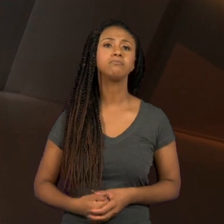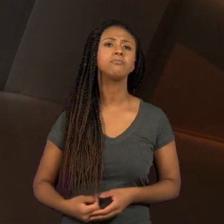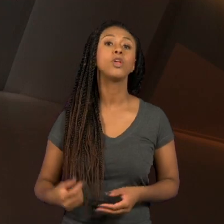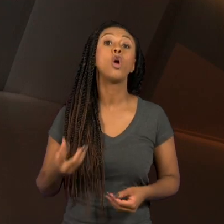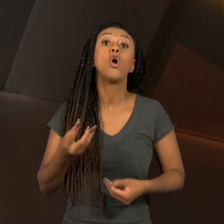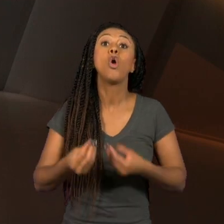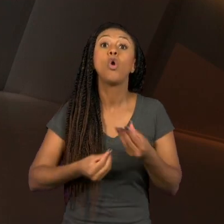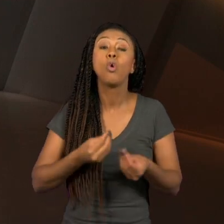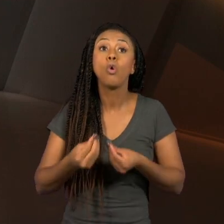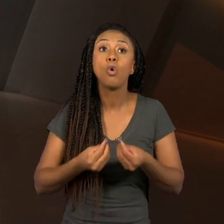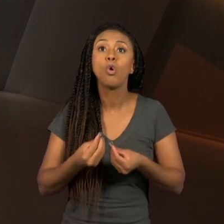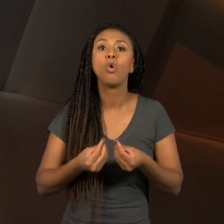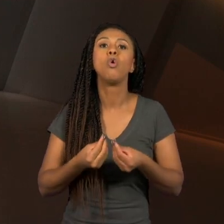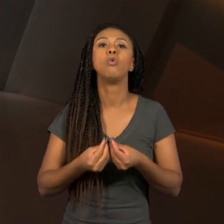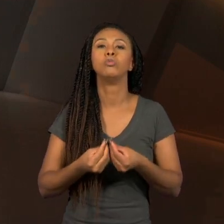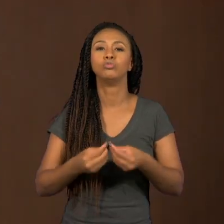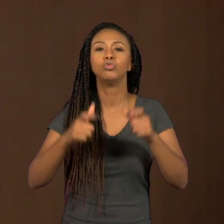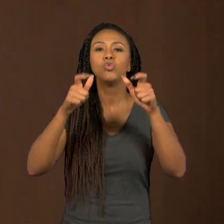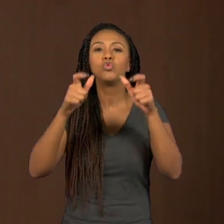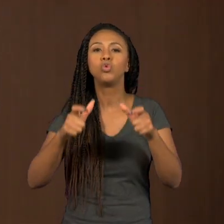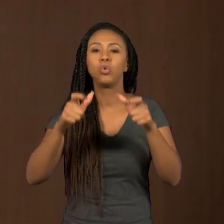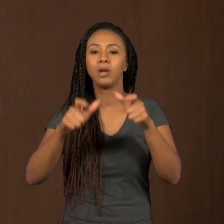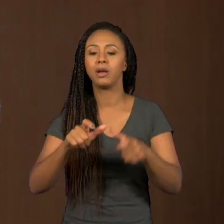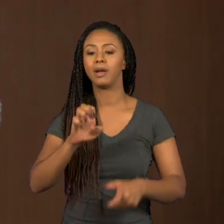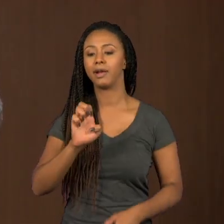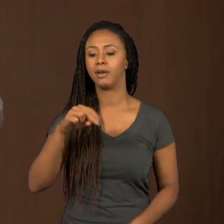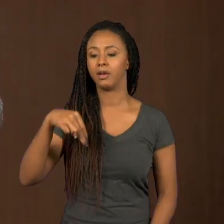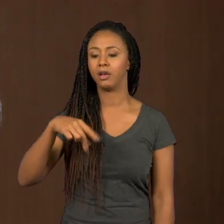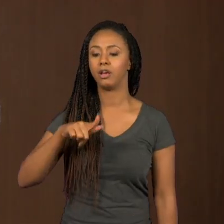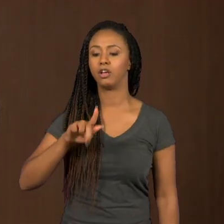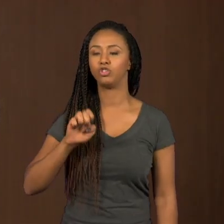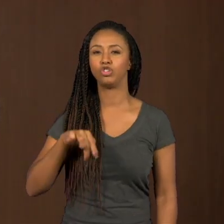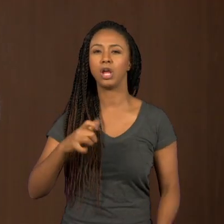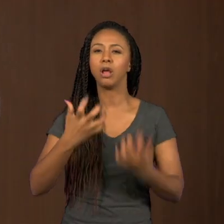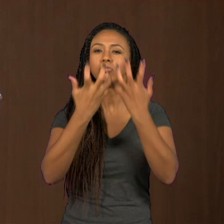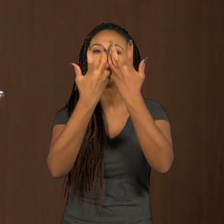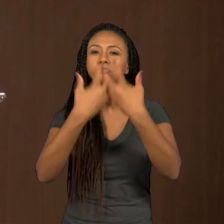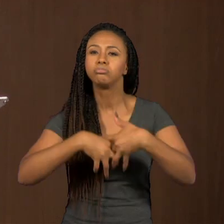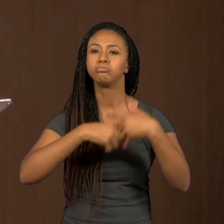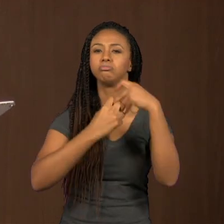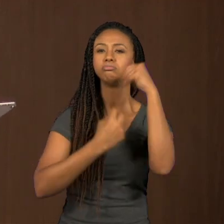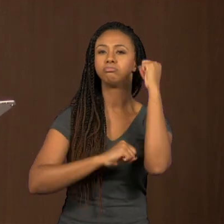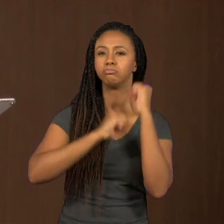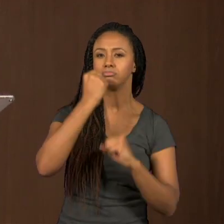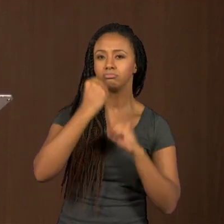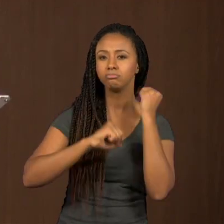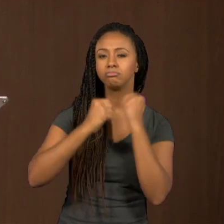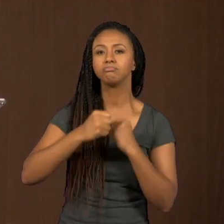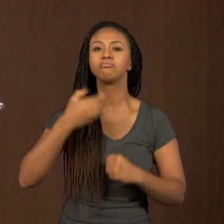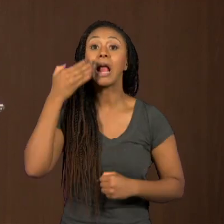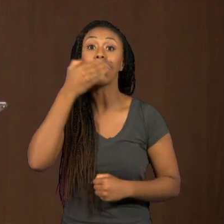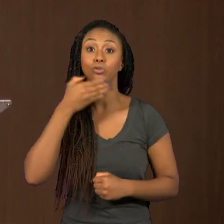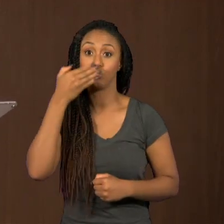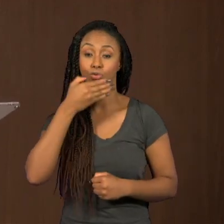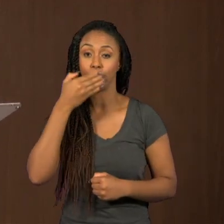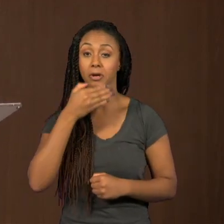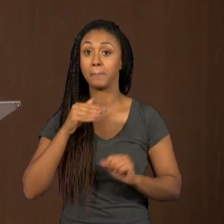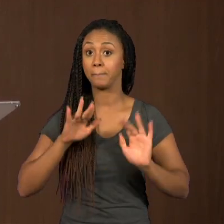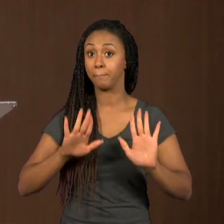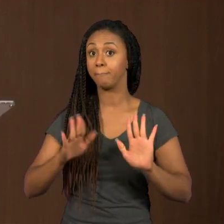ENGENHOS AÇUCAREIROS NO NORDESTE. ALIÁS, LEMBRANDO QUE ELE, JOÃO CABRAL DE MELO NETO,